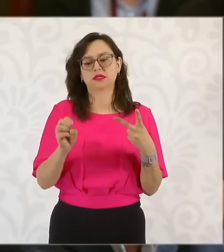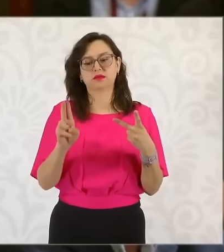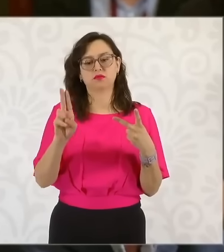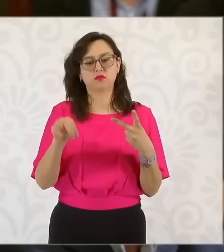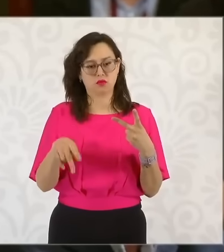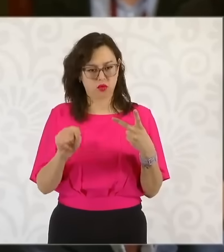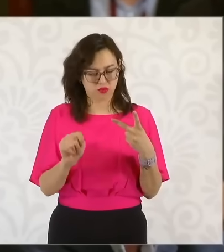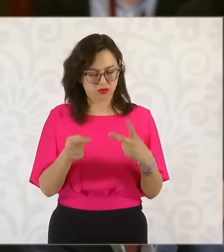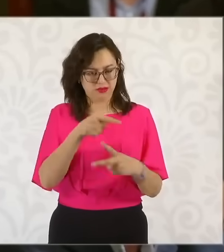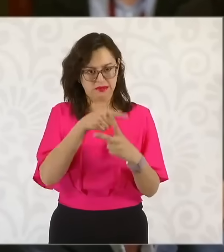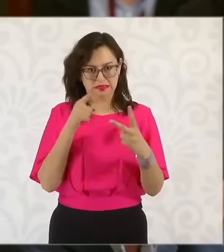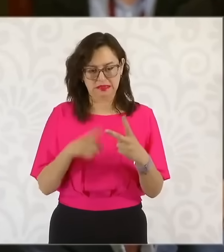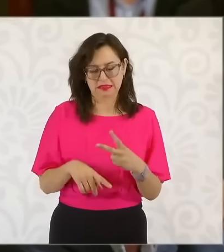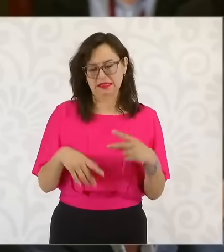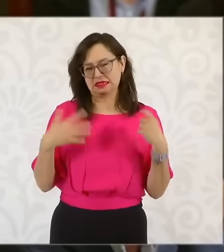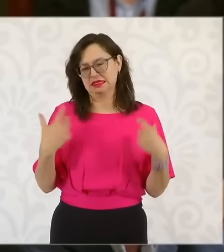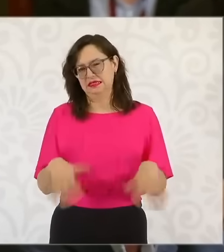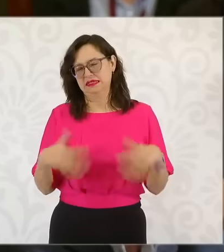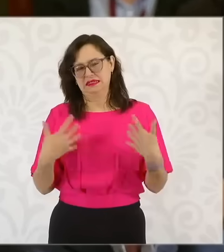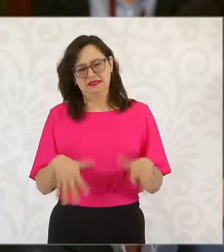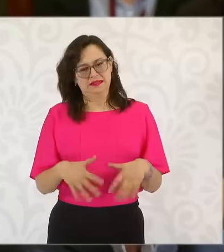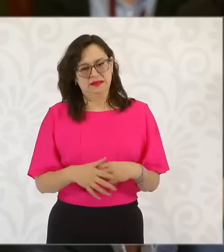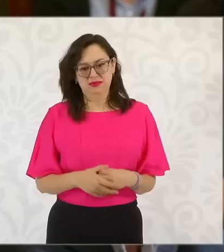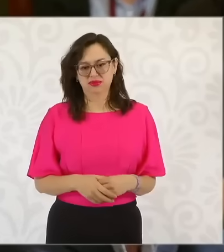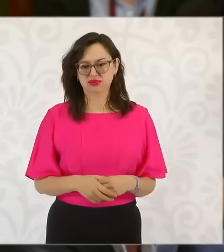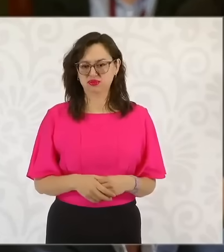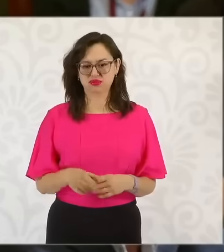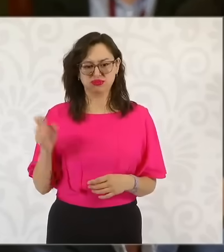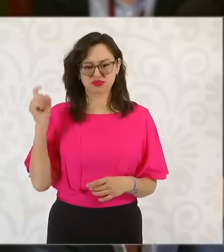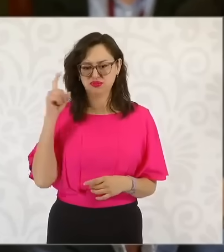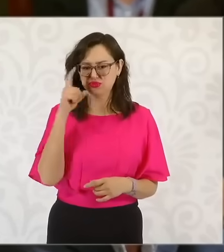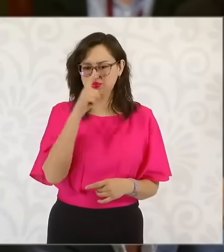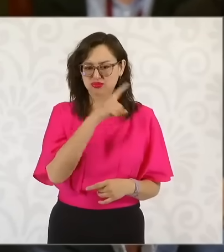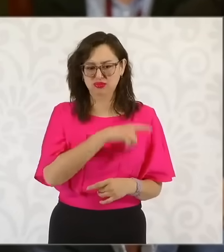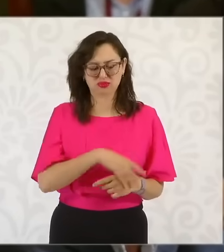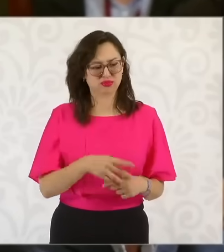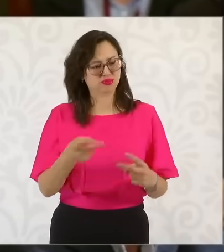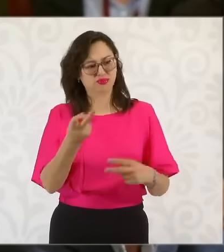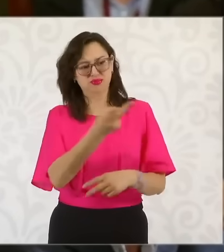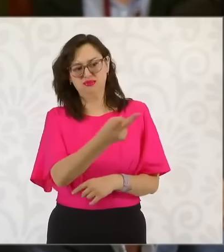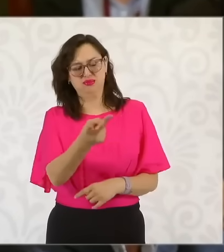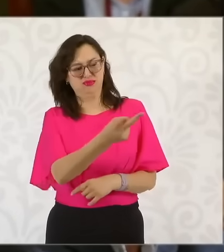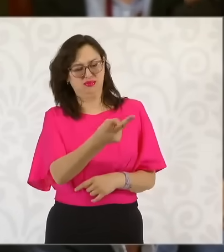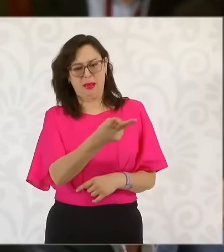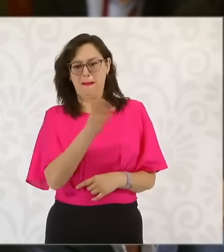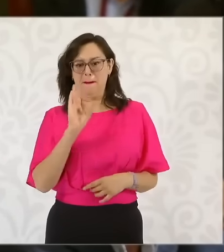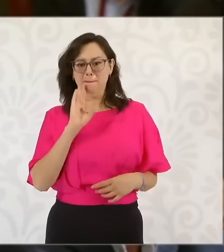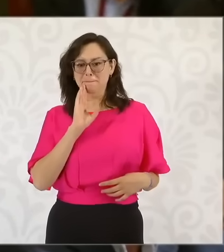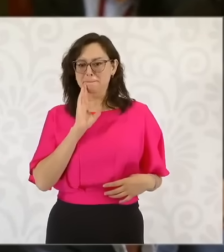muy importante ver porque es eso que no debe suceder es eso que no debe suceder en cuanto